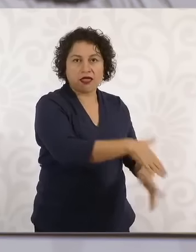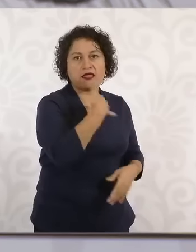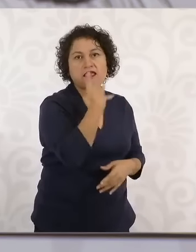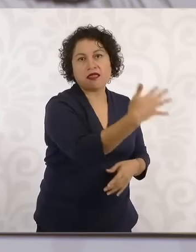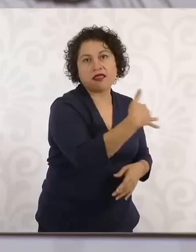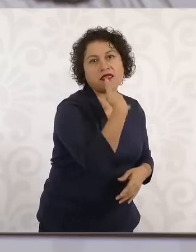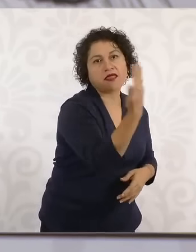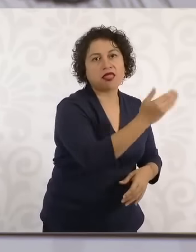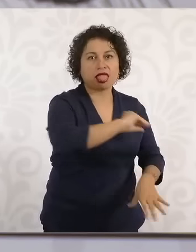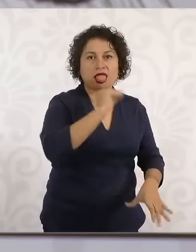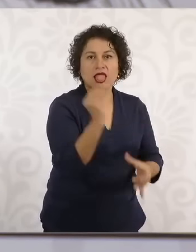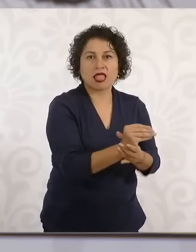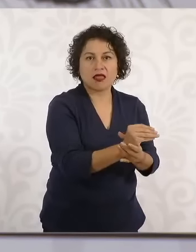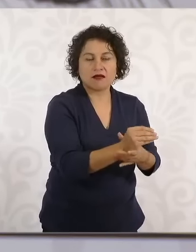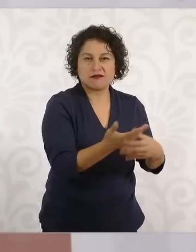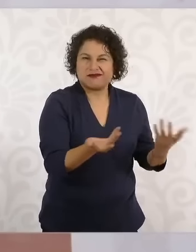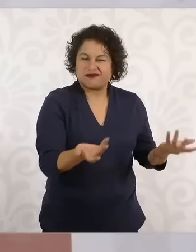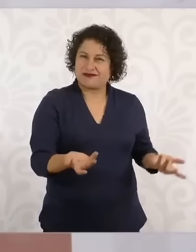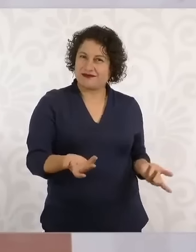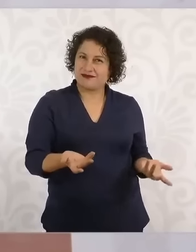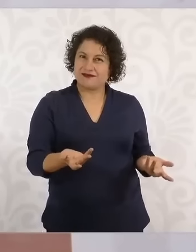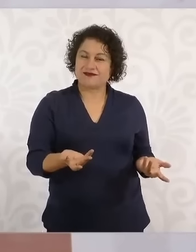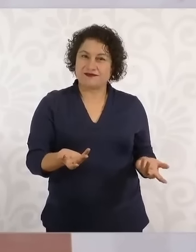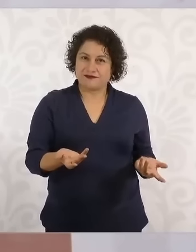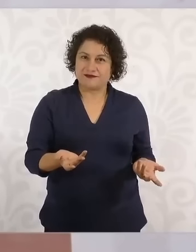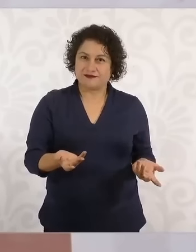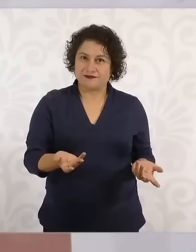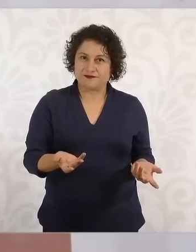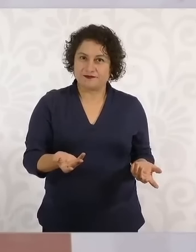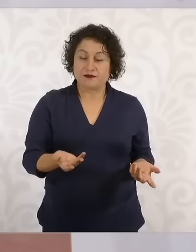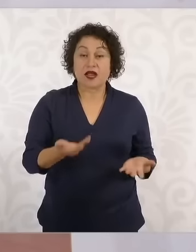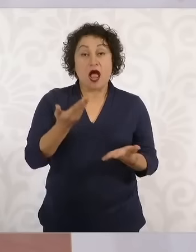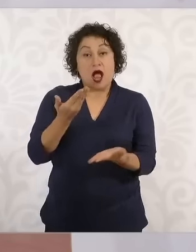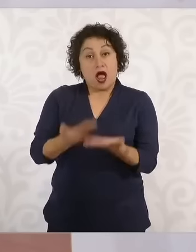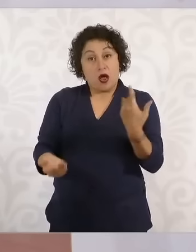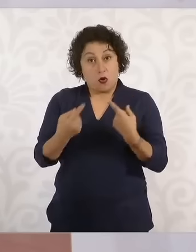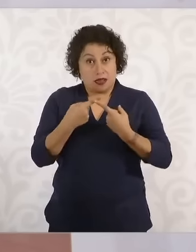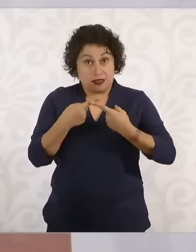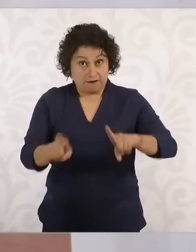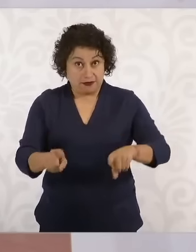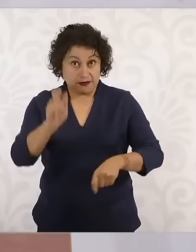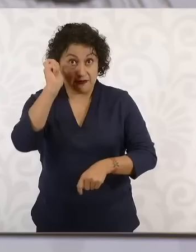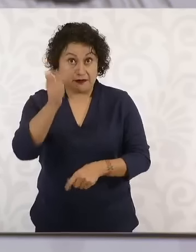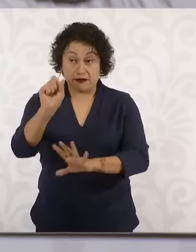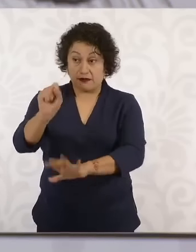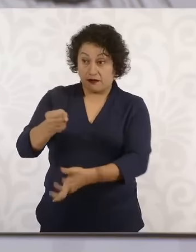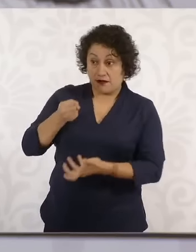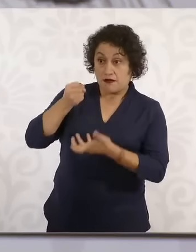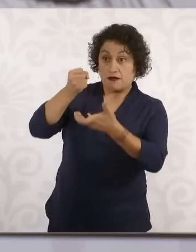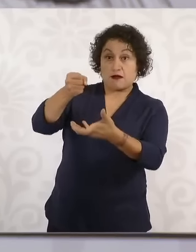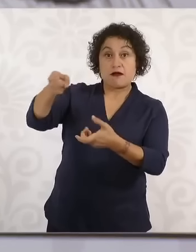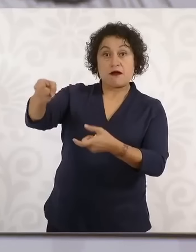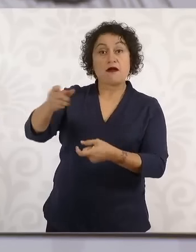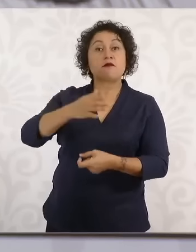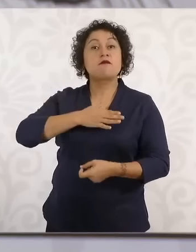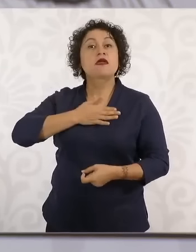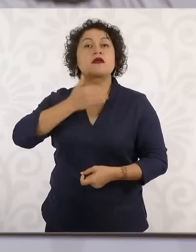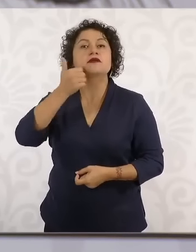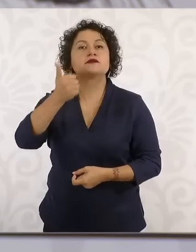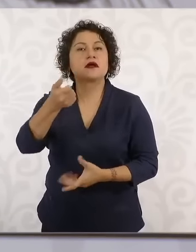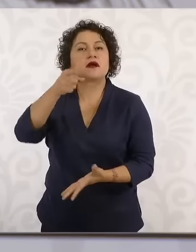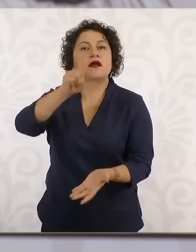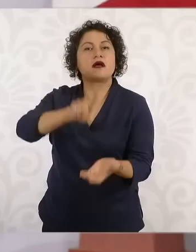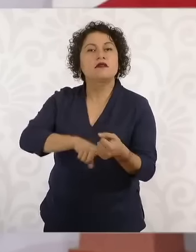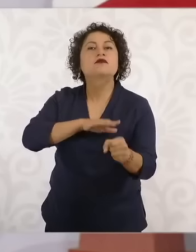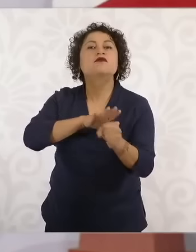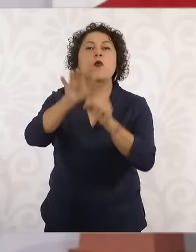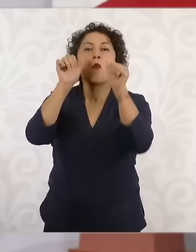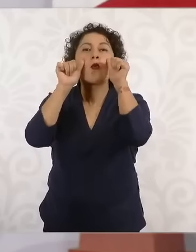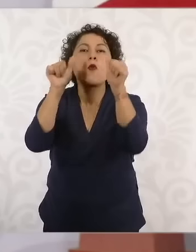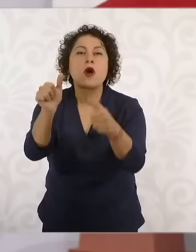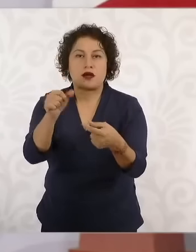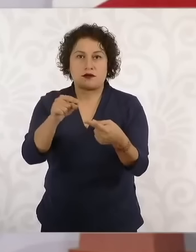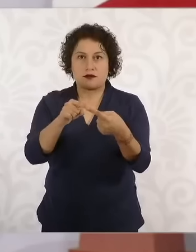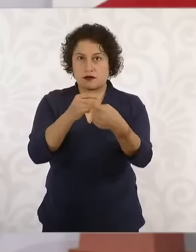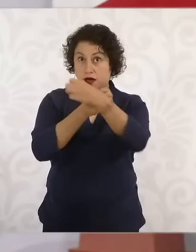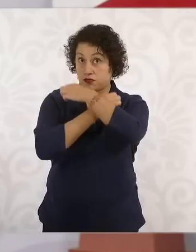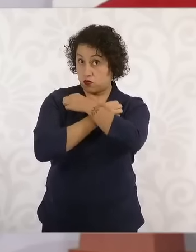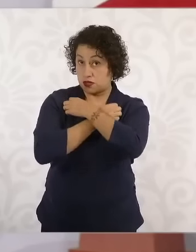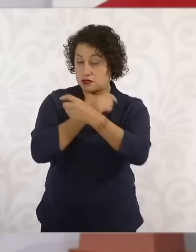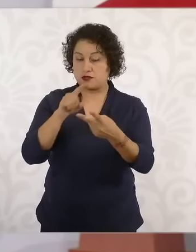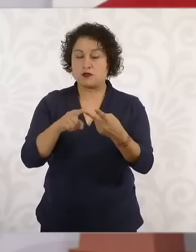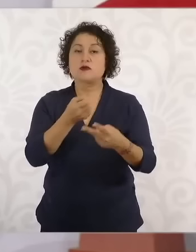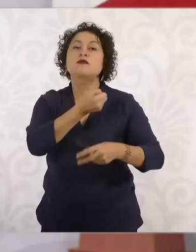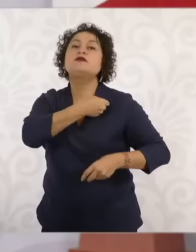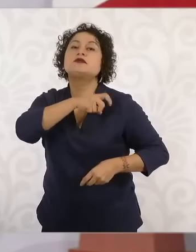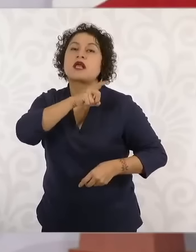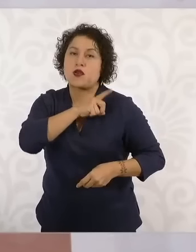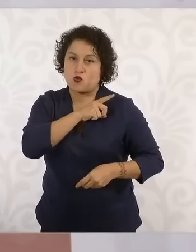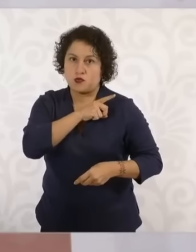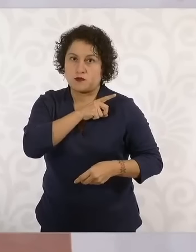¿Qué va? Programas de bienestar, educación, salud. Ahora nosotros estamos destinando a vivienda los